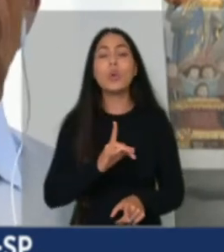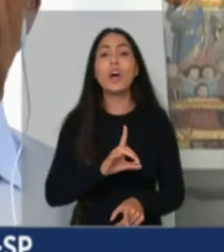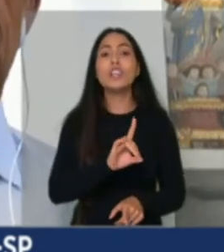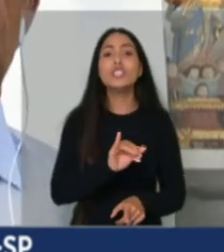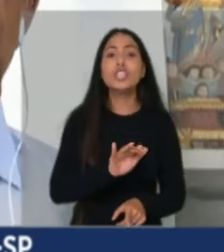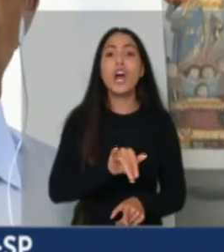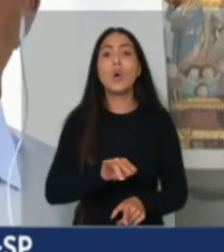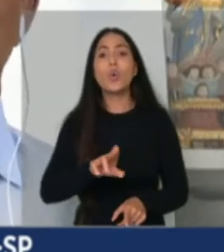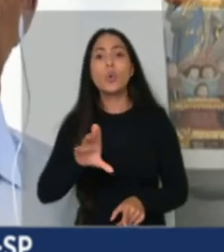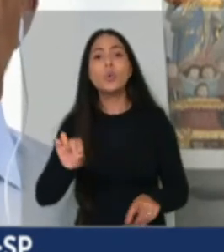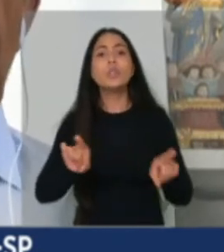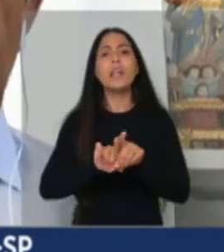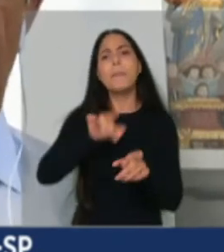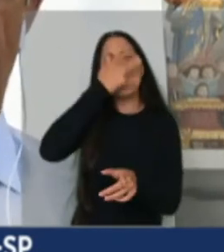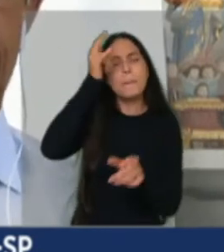CATÓLICA QUE NESTE MOMENTO, COMEMORAM EM SUA PARÓQUIAS, O